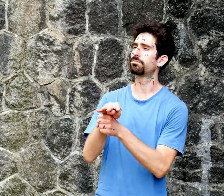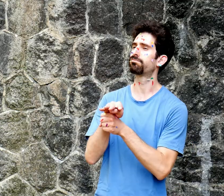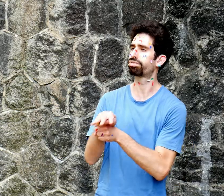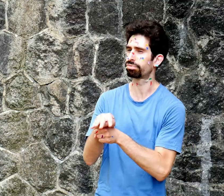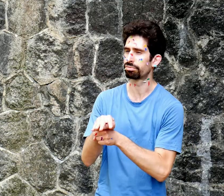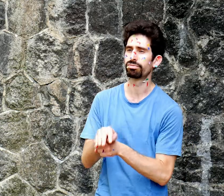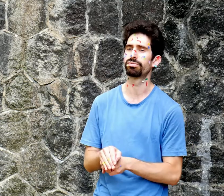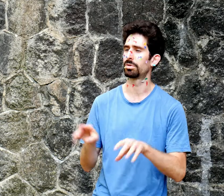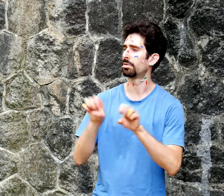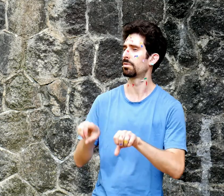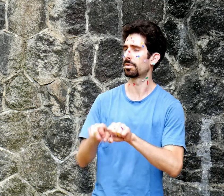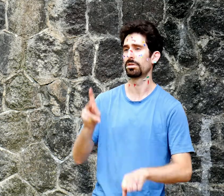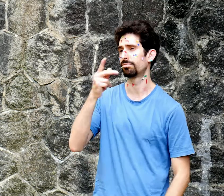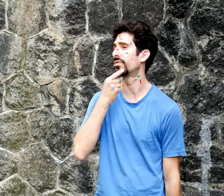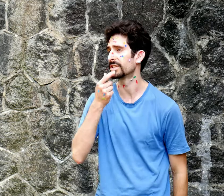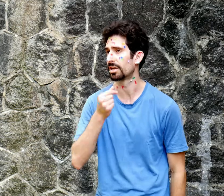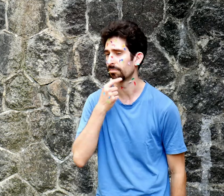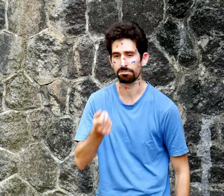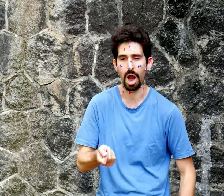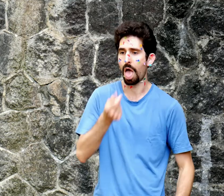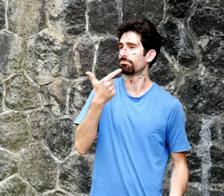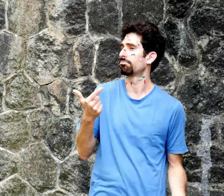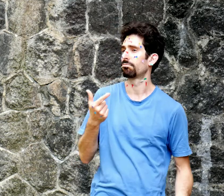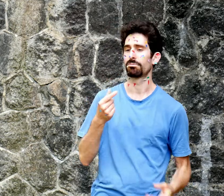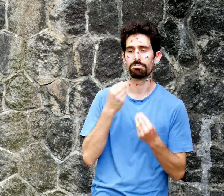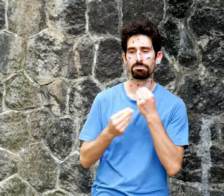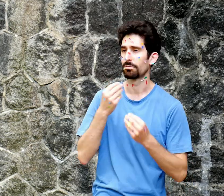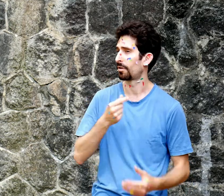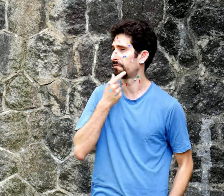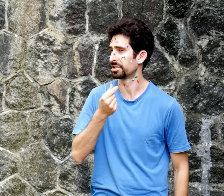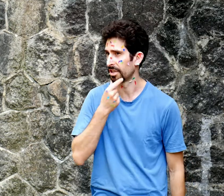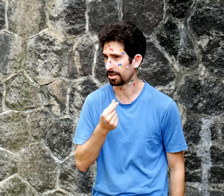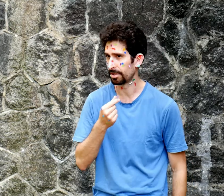Les antibiotiques sont plus faciles à fabriquer. C'est facile de se soigner